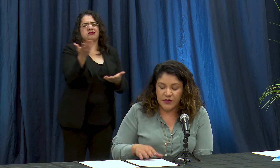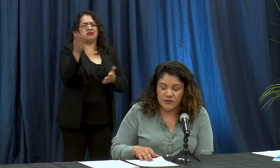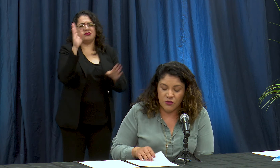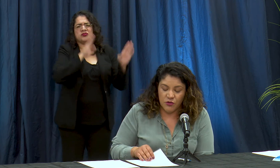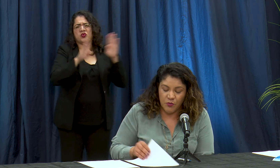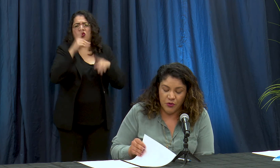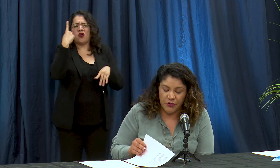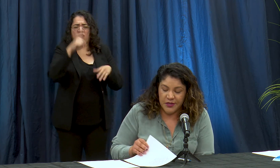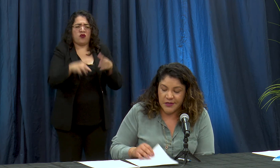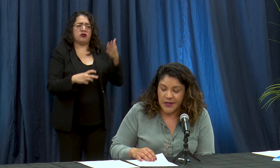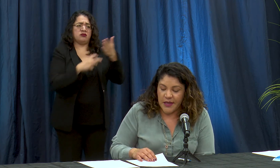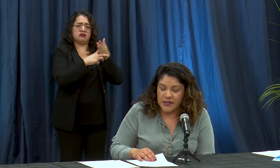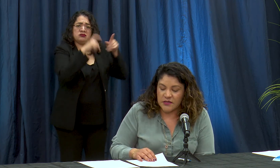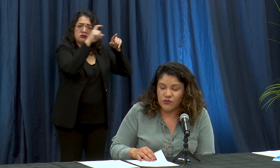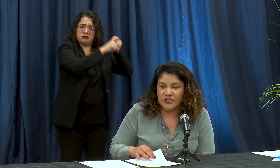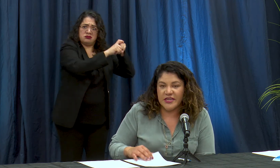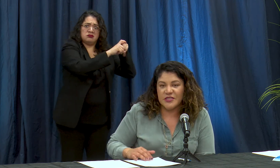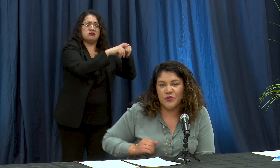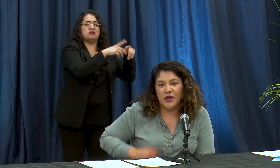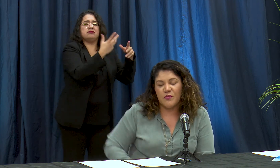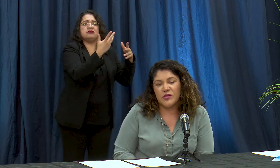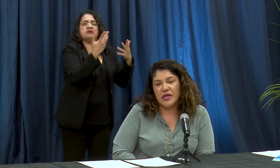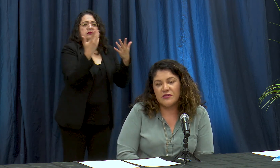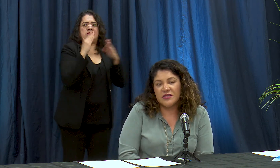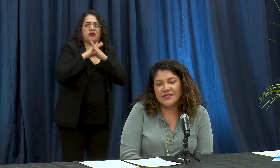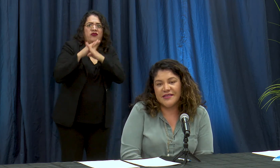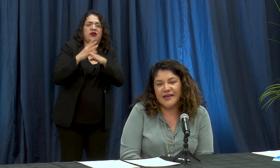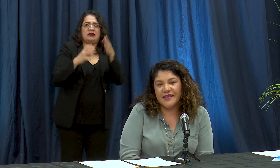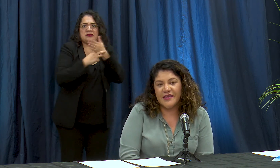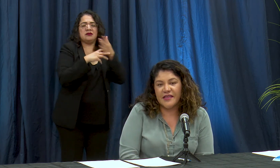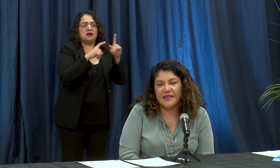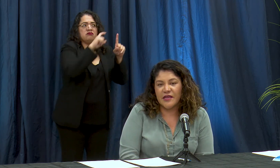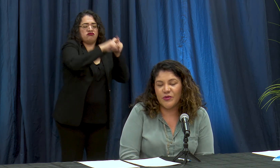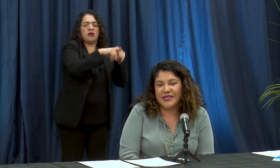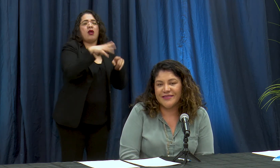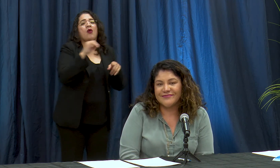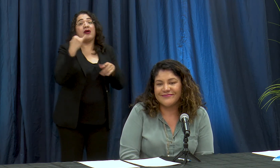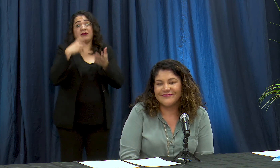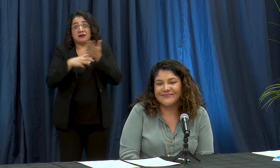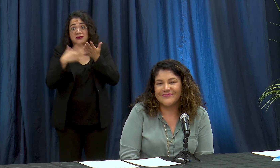es todo por este muchas gracias por ah campanaro's esta tarde que Tenga un dia